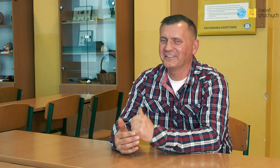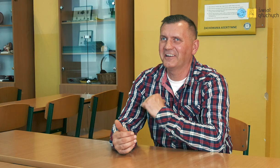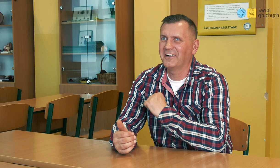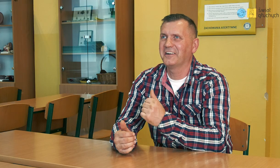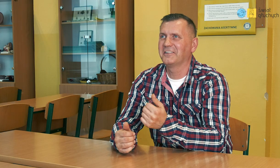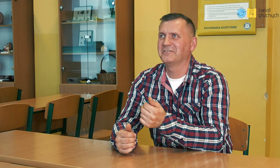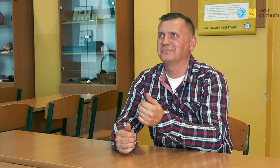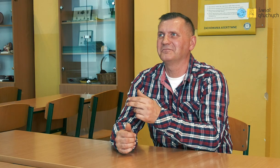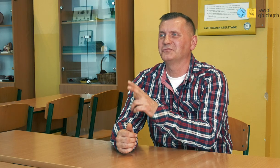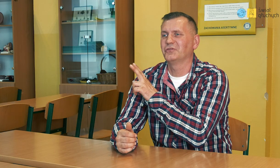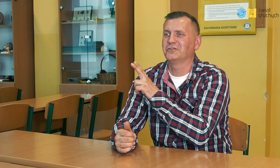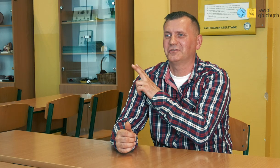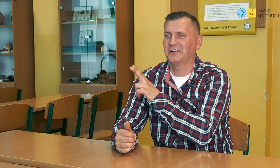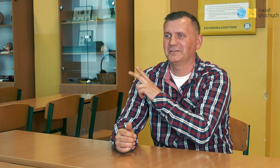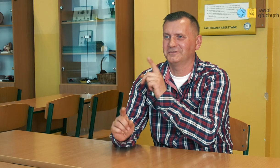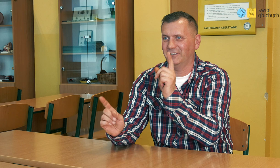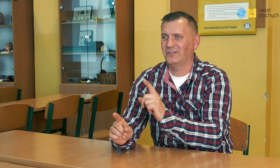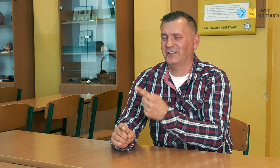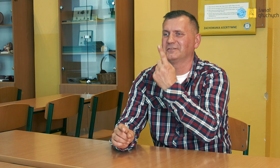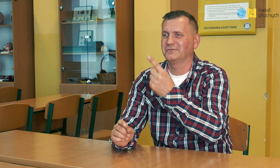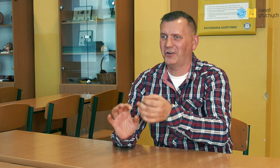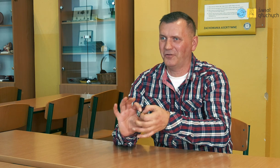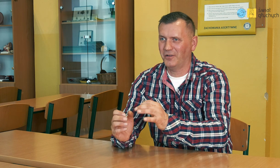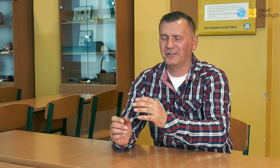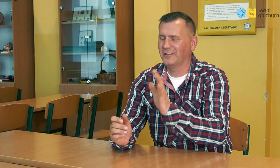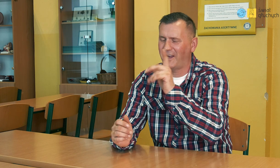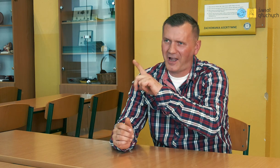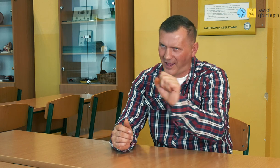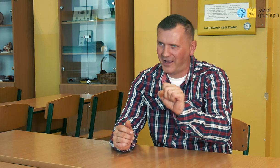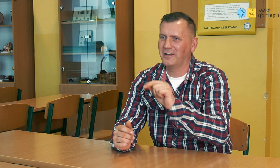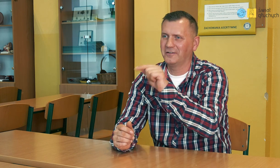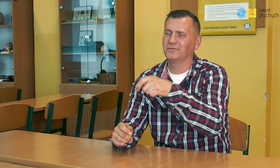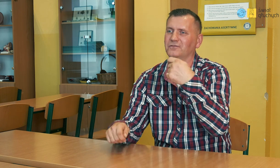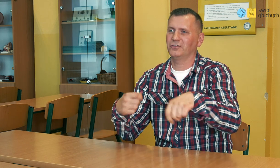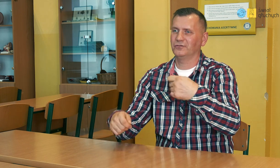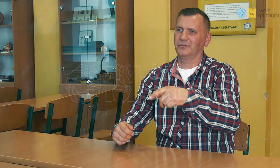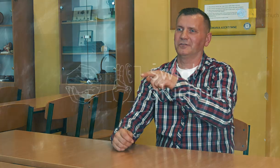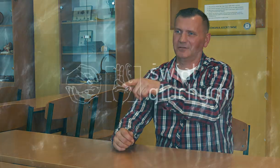Byłem raz na olimpiadzie lekkoatletycznej w III klasie szkoły zawodowej, w Szczecinie.